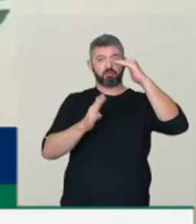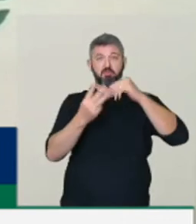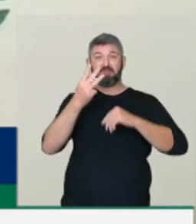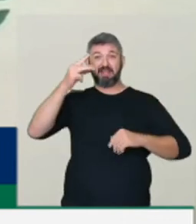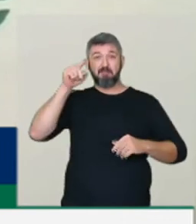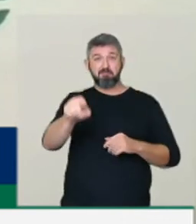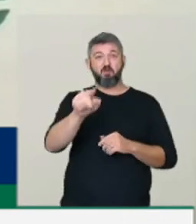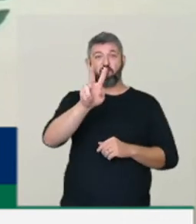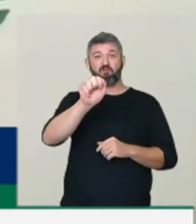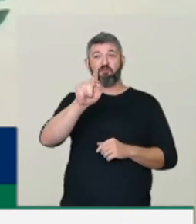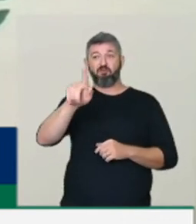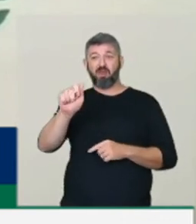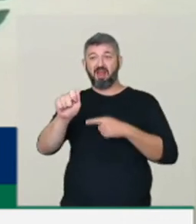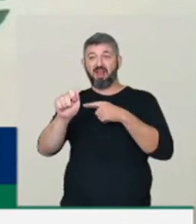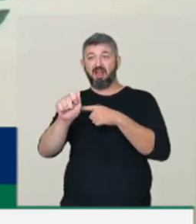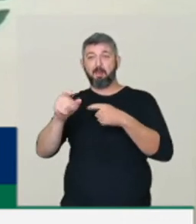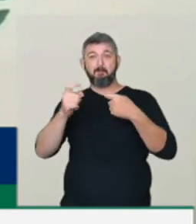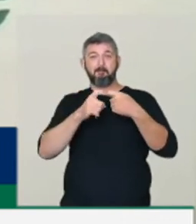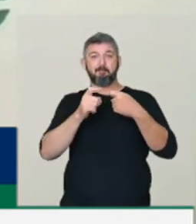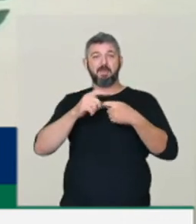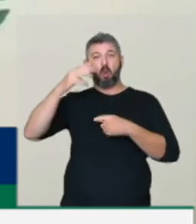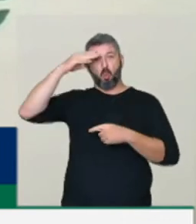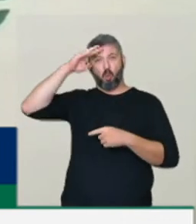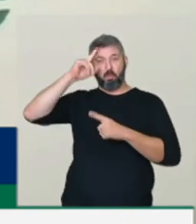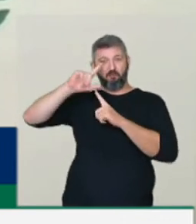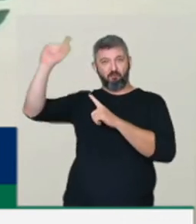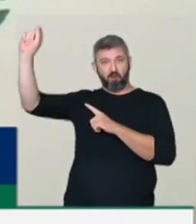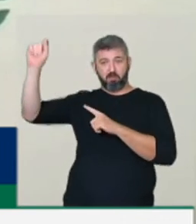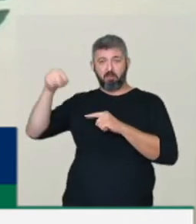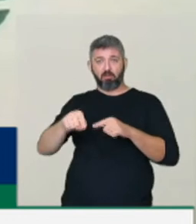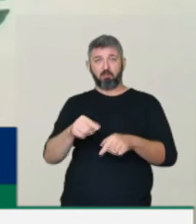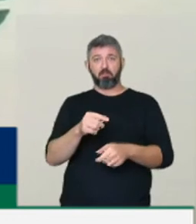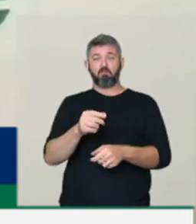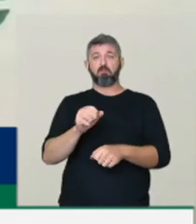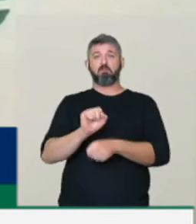TRÊS MIL VAGAS DOS MÉDICOS CUBANOS QUE AINDA NÃO FORAM PREENCHIDAS, PORQUE NÃO